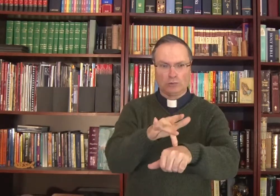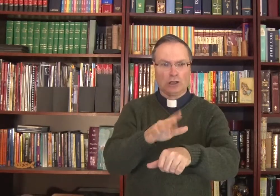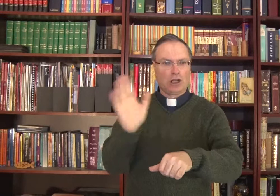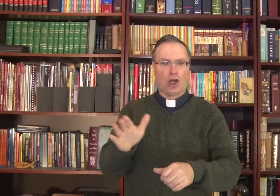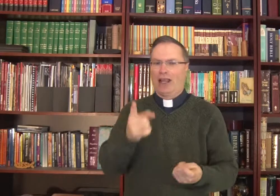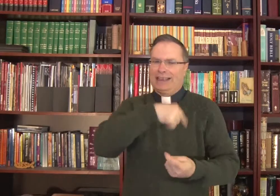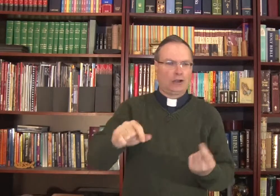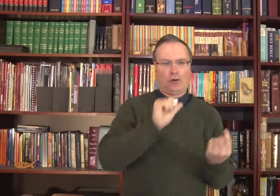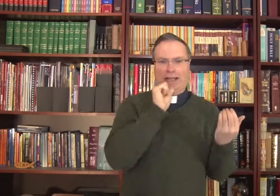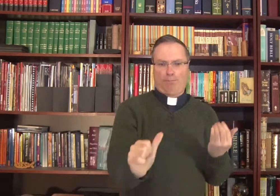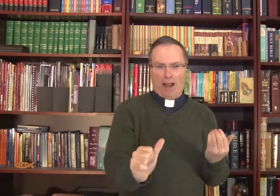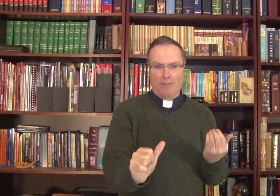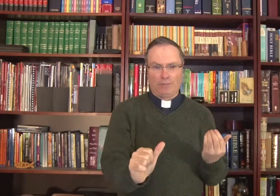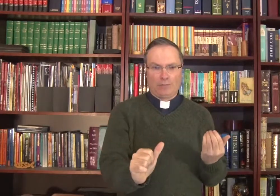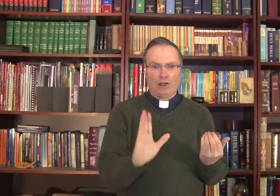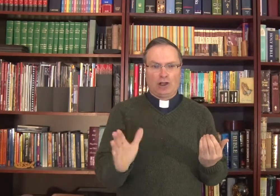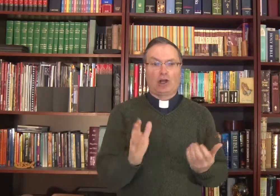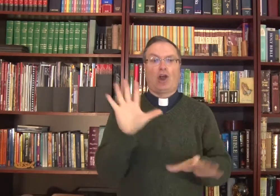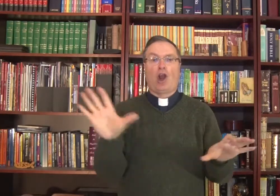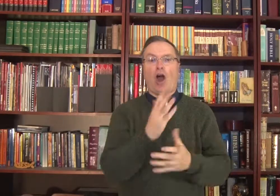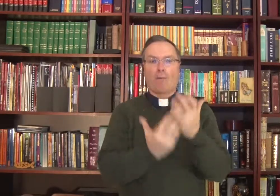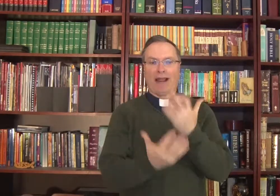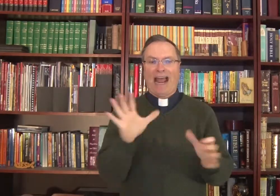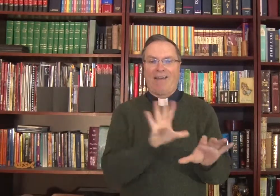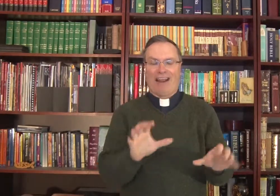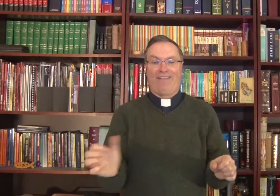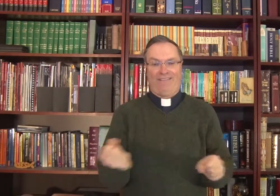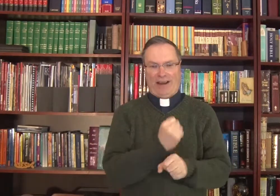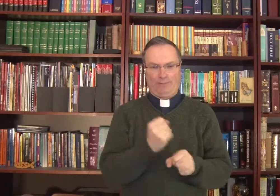ne se détournèrent pas de ce que leurs mains avaient fait: